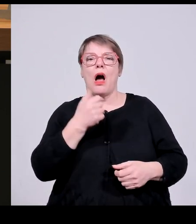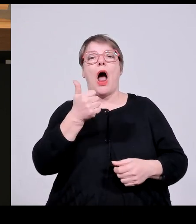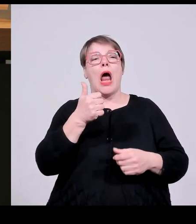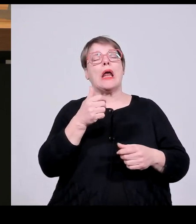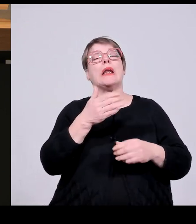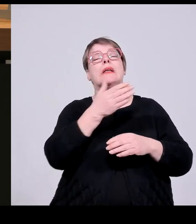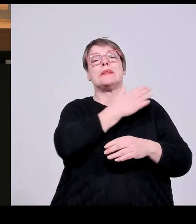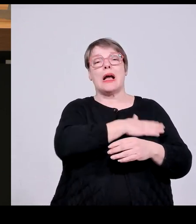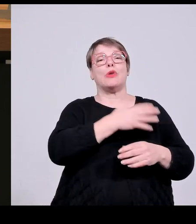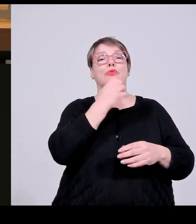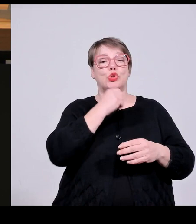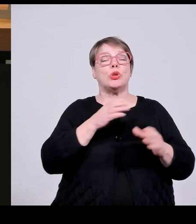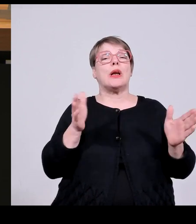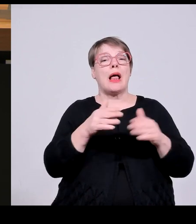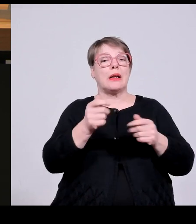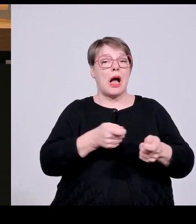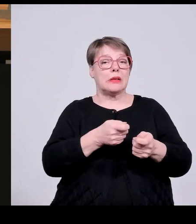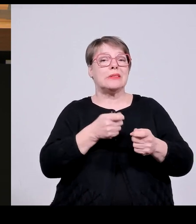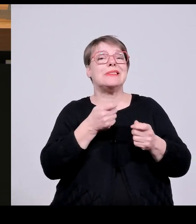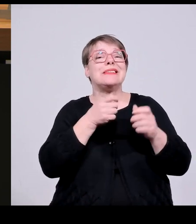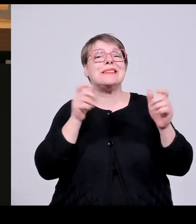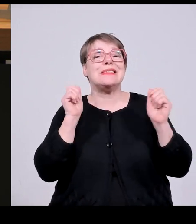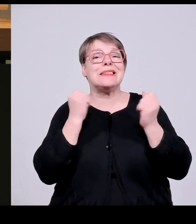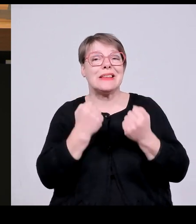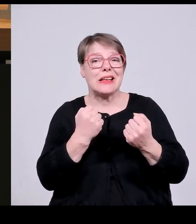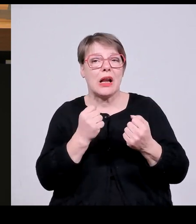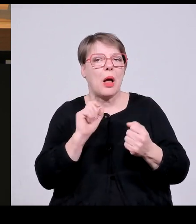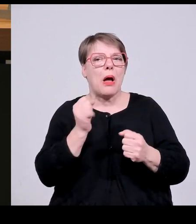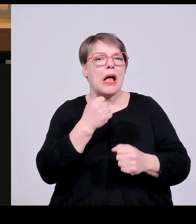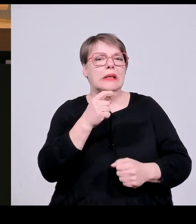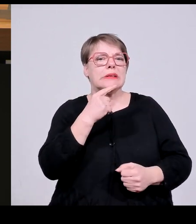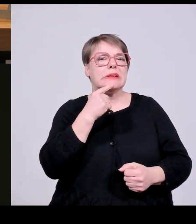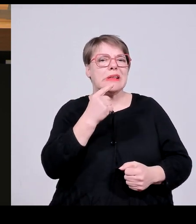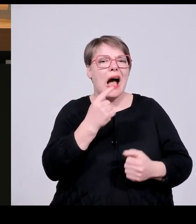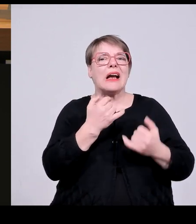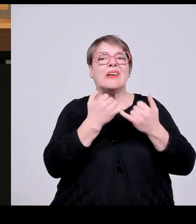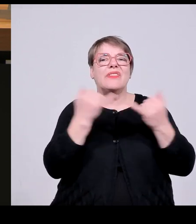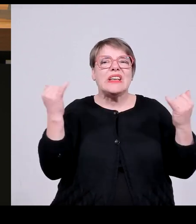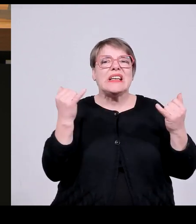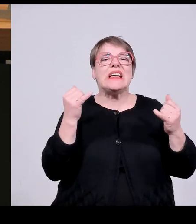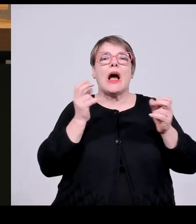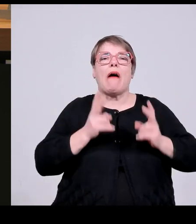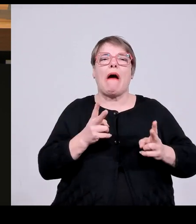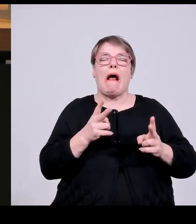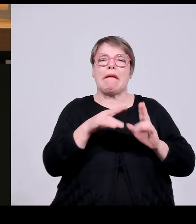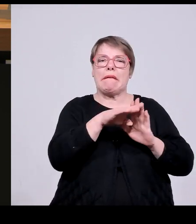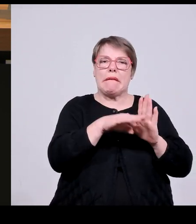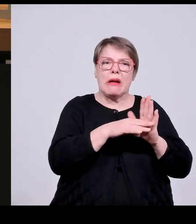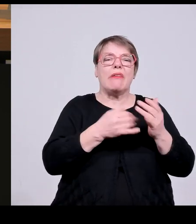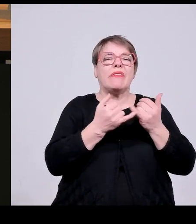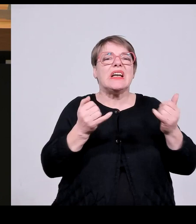werden. Bekanntlich befindet sich ein Großteil der Kleingärten im privaten besseres auf den Bahnflächen.